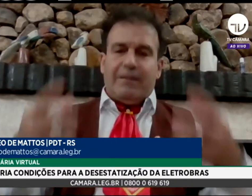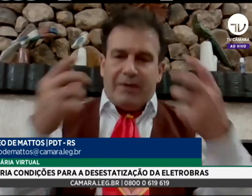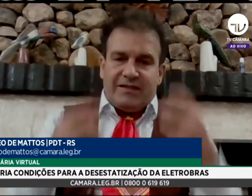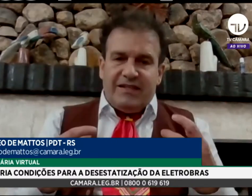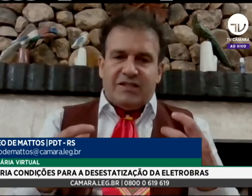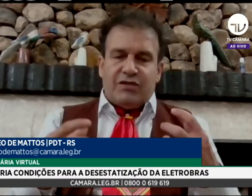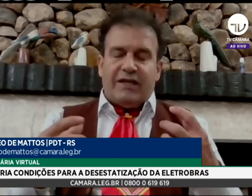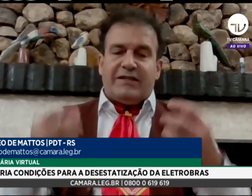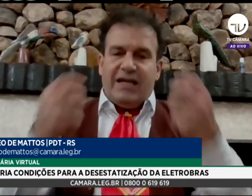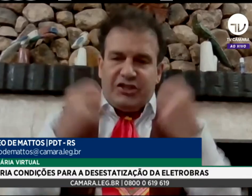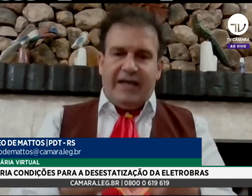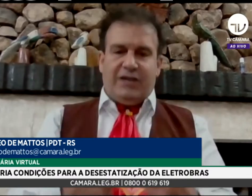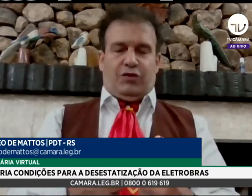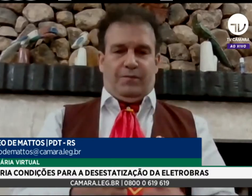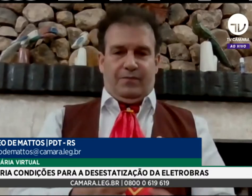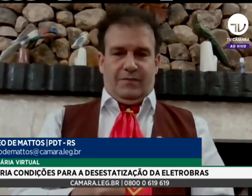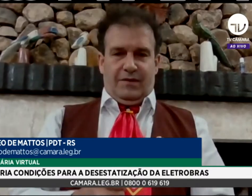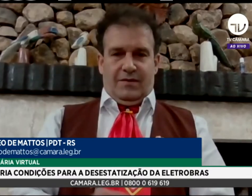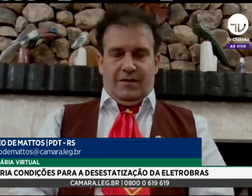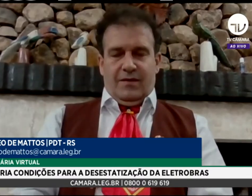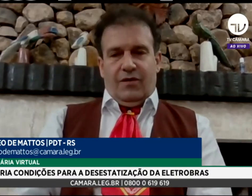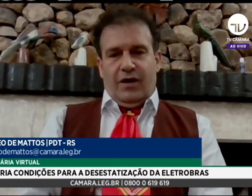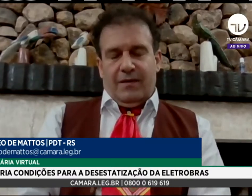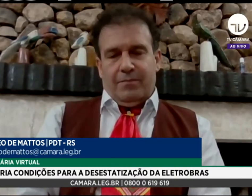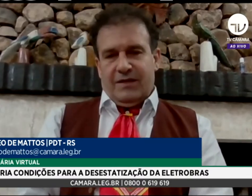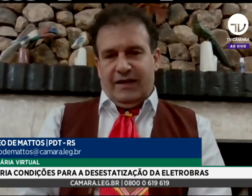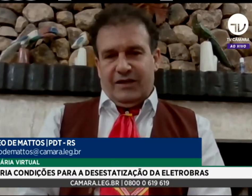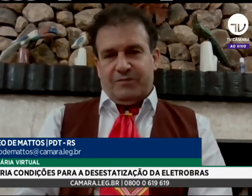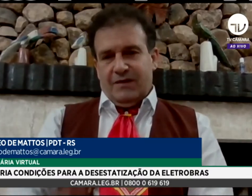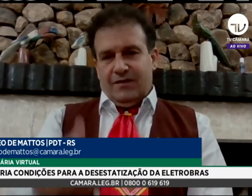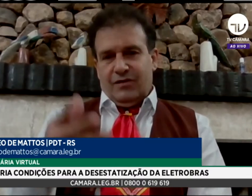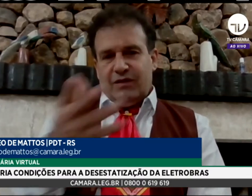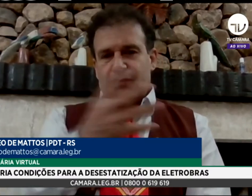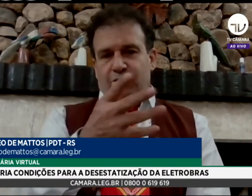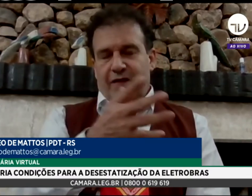COM SUMÁRIO. NÓS NÃO QUEREMOS QUE ISSO ACONTEÇA COM OS SERVIDORES DA ELETROBRAS. POR ISSO A RAZÃO DE SER DESSA EMENDA. A